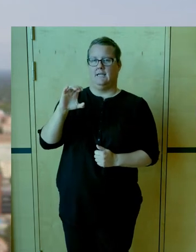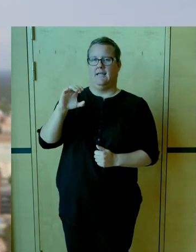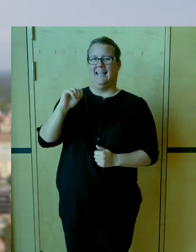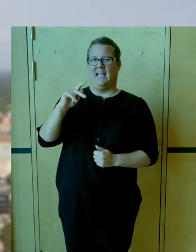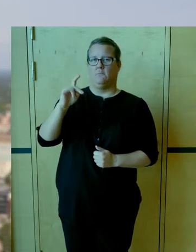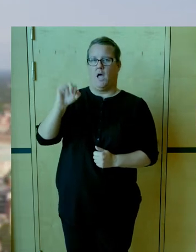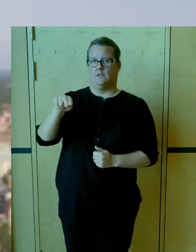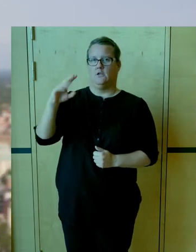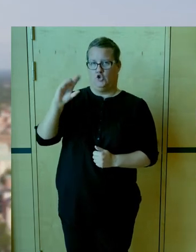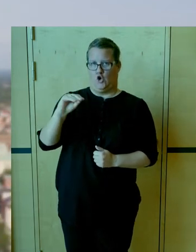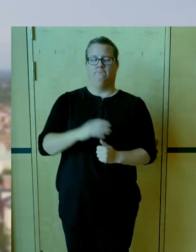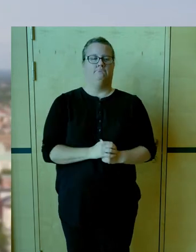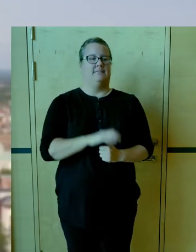Ja Stina Engström